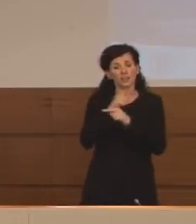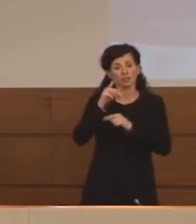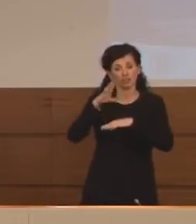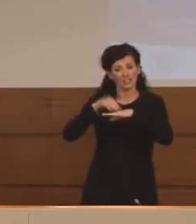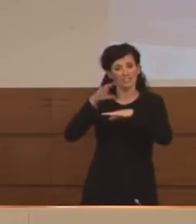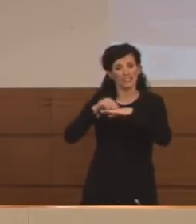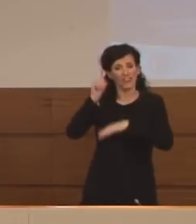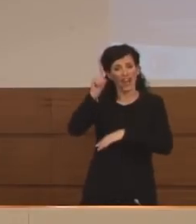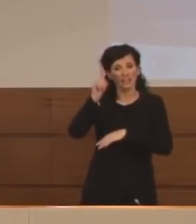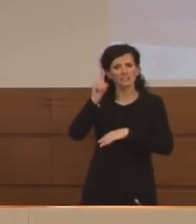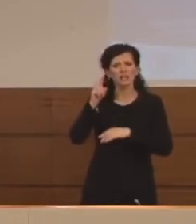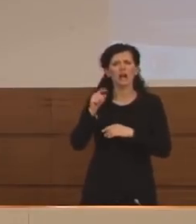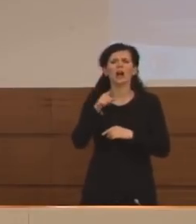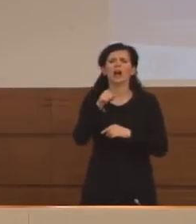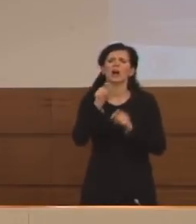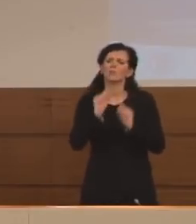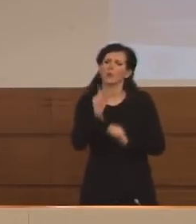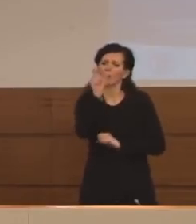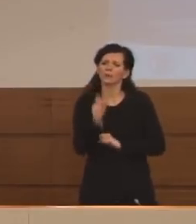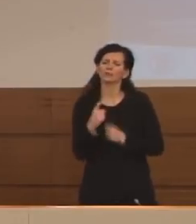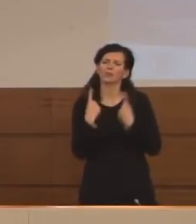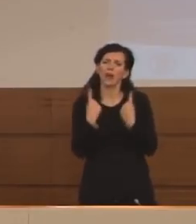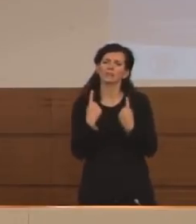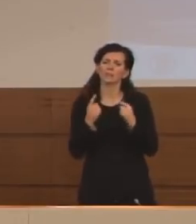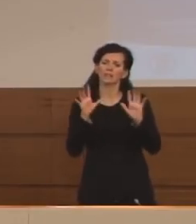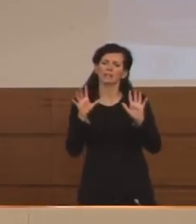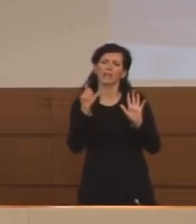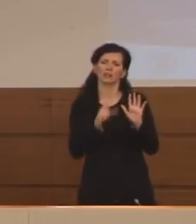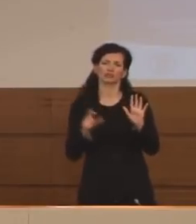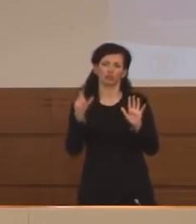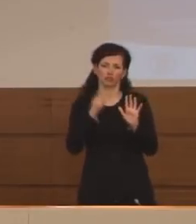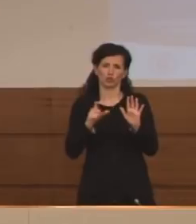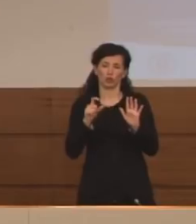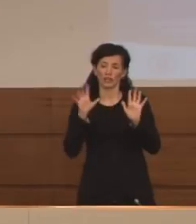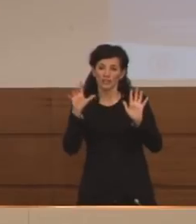vi dimettono con diagnosi di sospetto covid e non vi fanno manco un test.